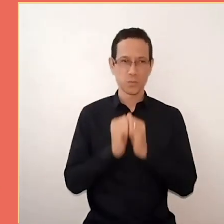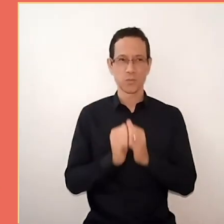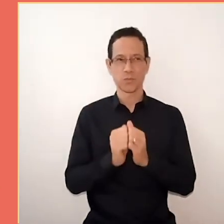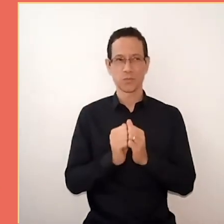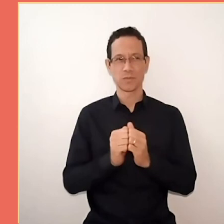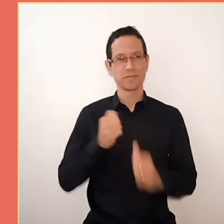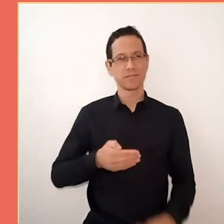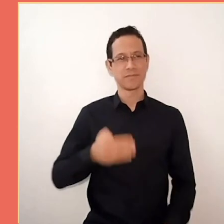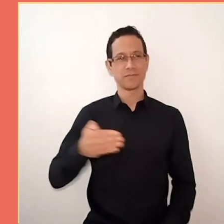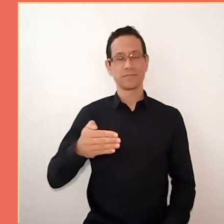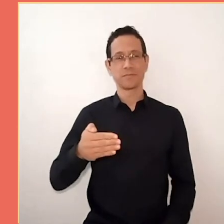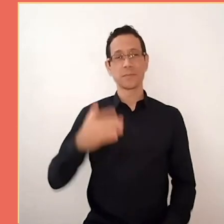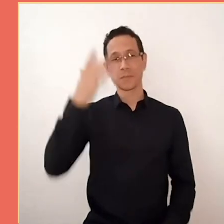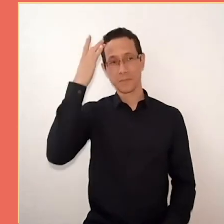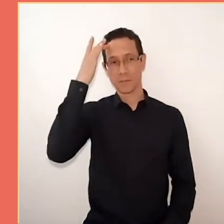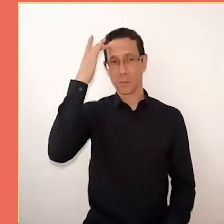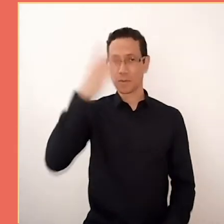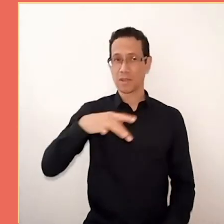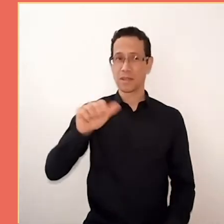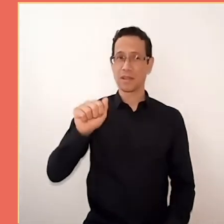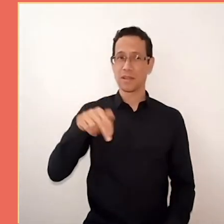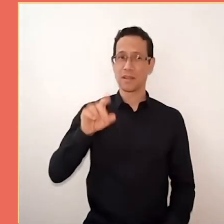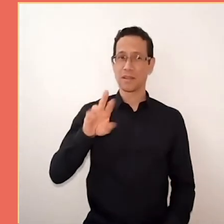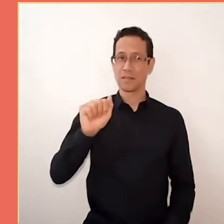Não sei se a Andreia e a Diane querem dar um "oi"?